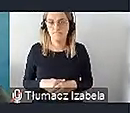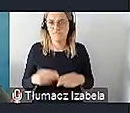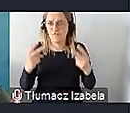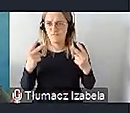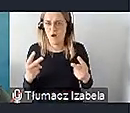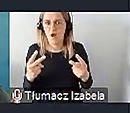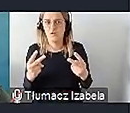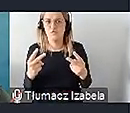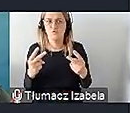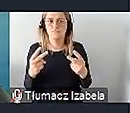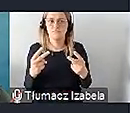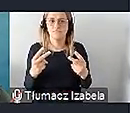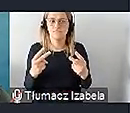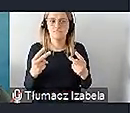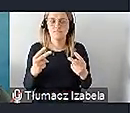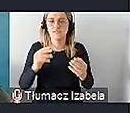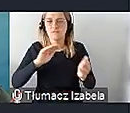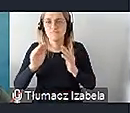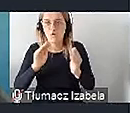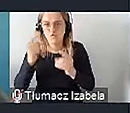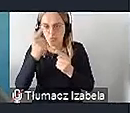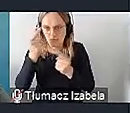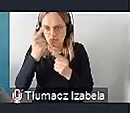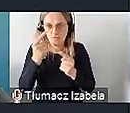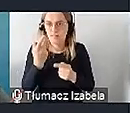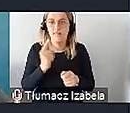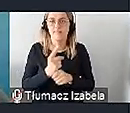że to jest kwestia też sposobu myślenia, a nie tylko rysowania.